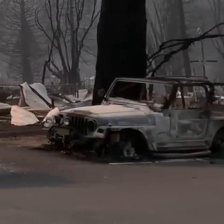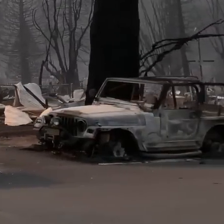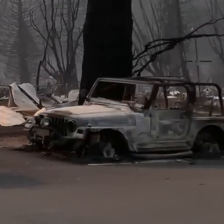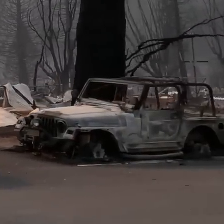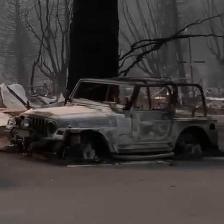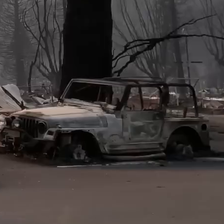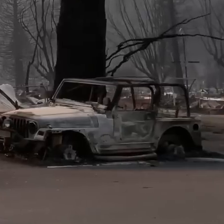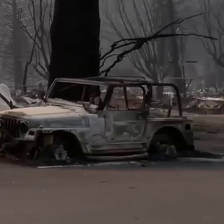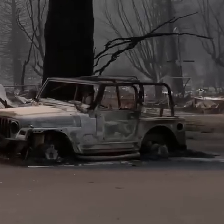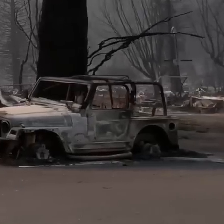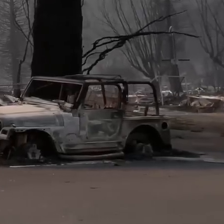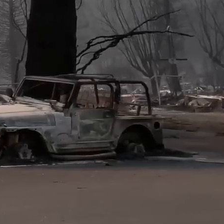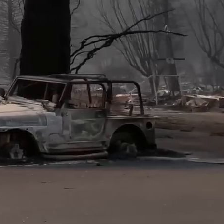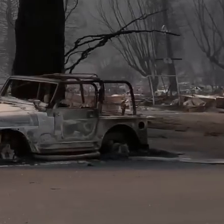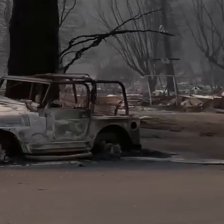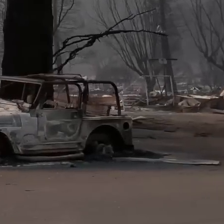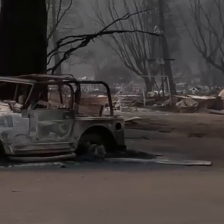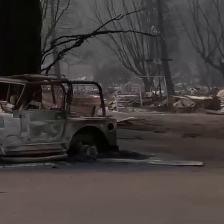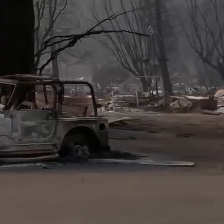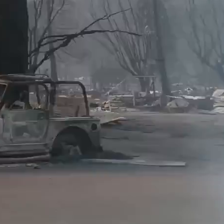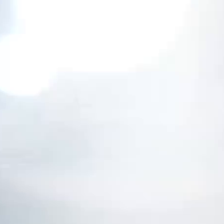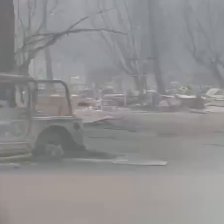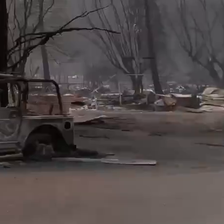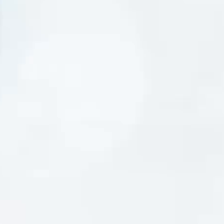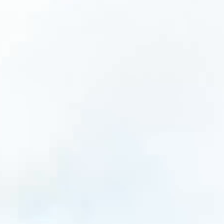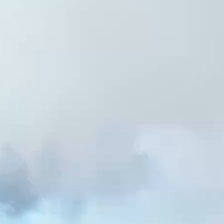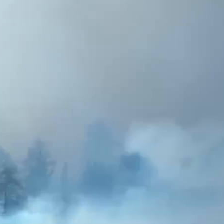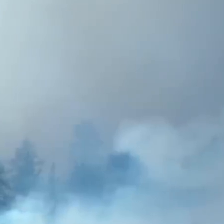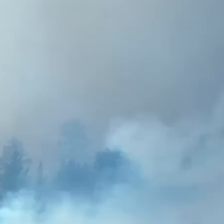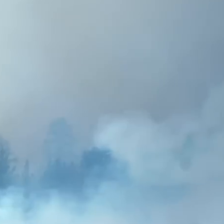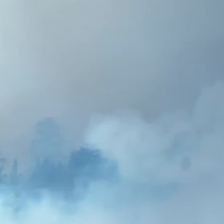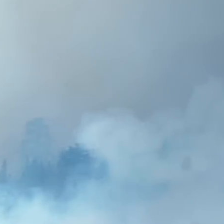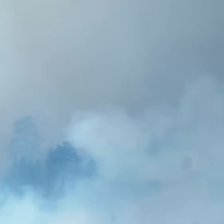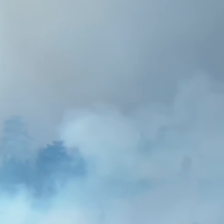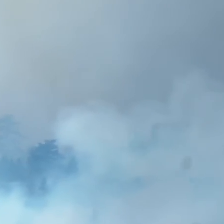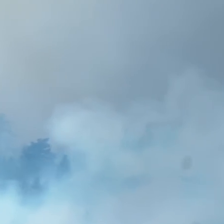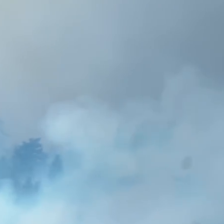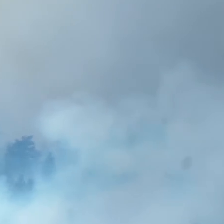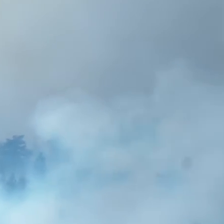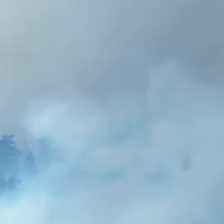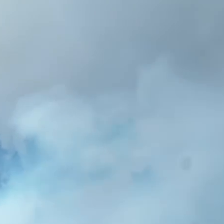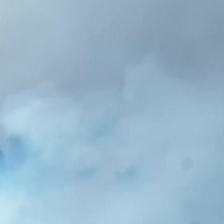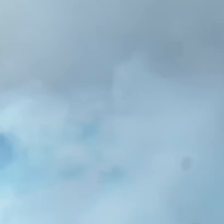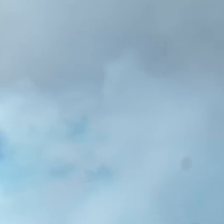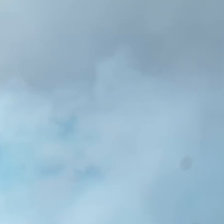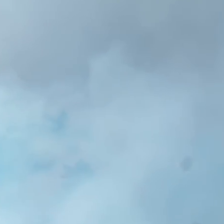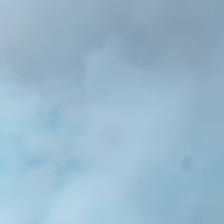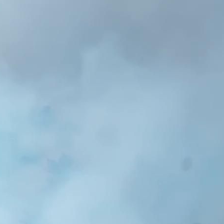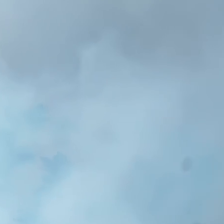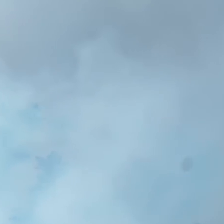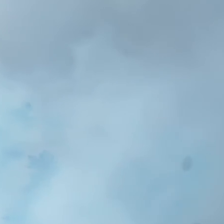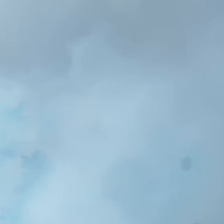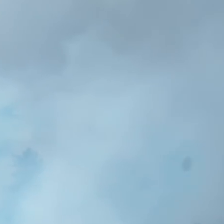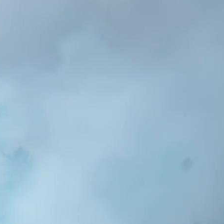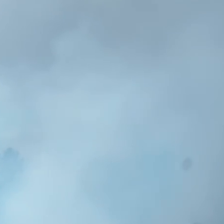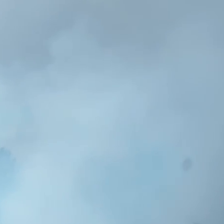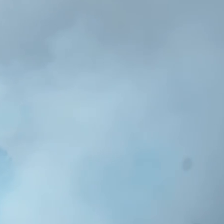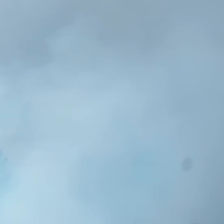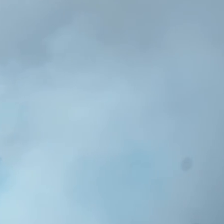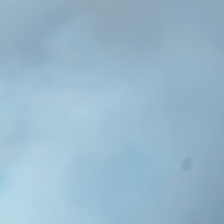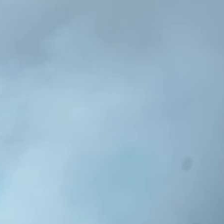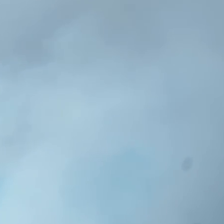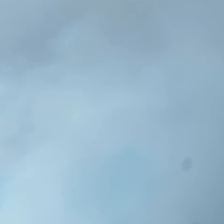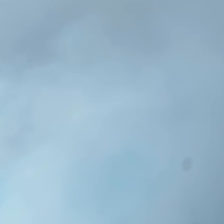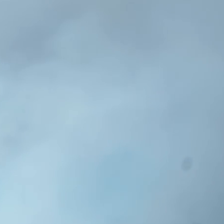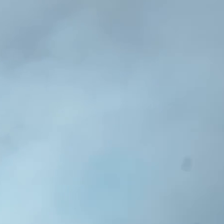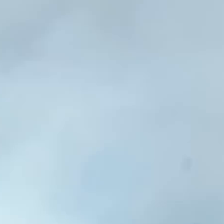labores de rescate recuperación en múltiples áreas afectadas Ricardo Pérez coordinador de los topos